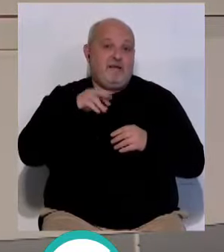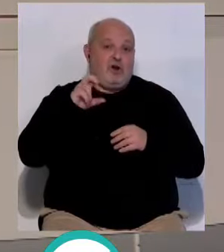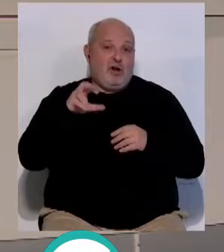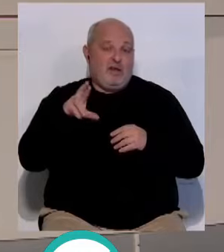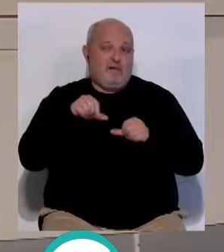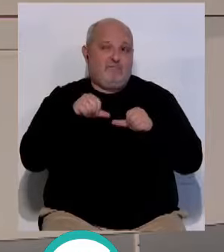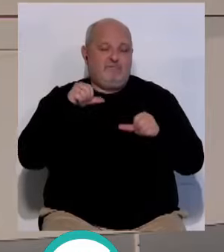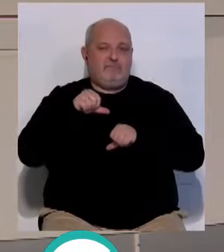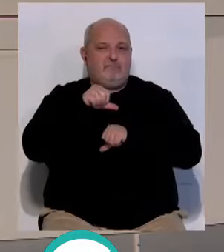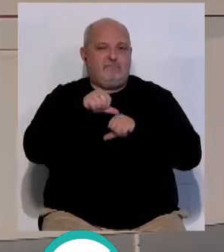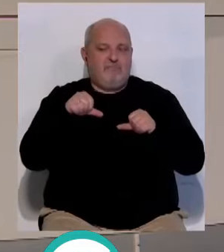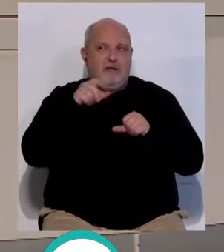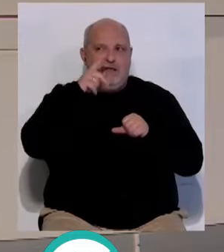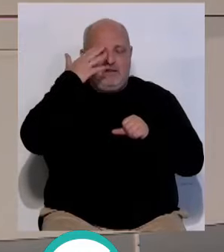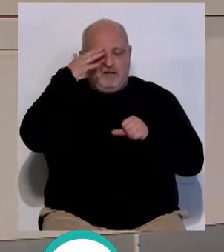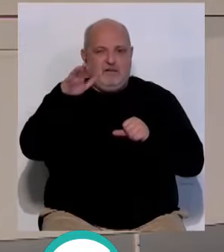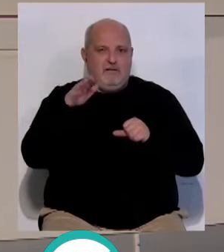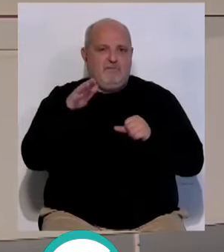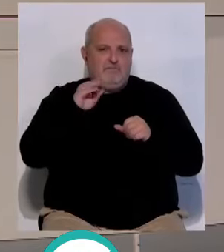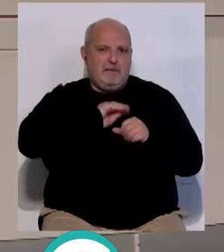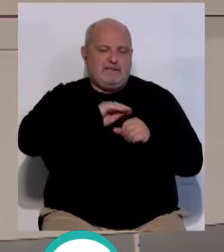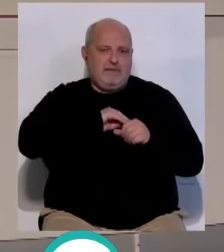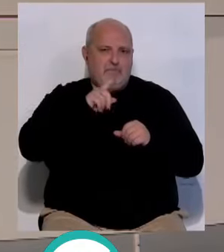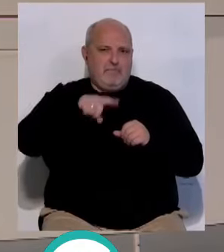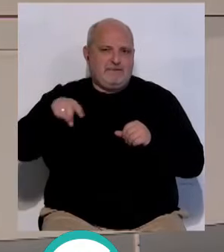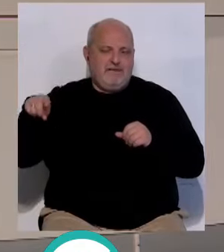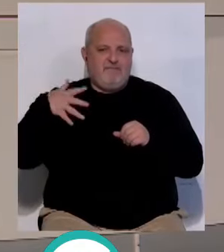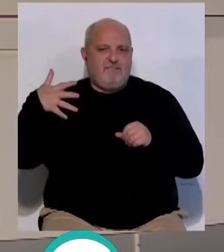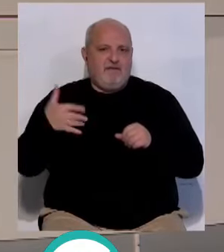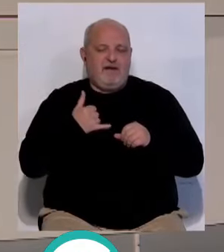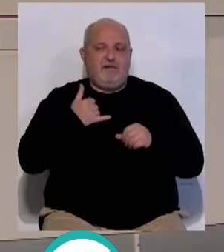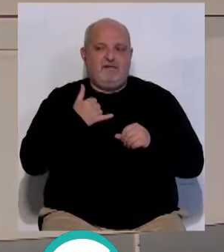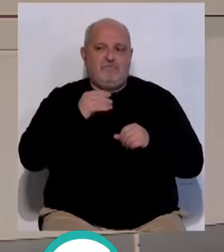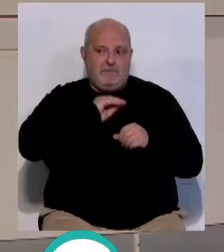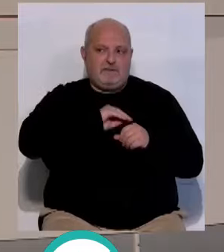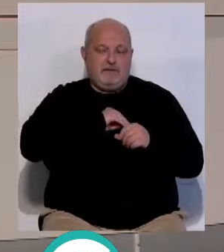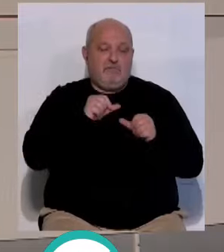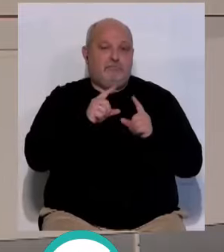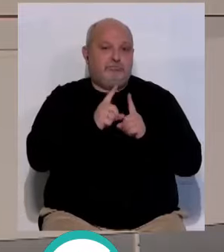ha sido intervenido y que estará eh varios meses de de baja varios bastantes veremos A ver cuándo